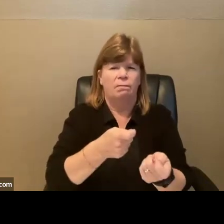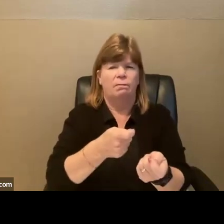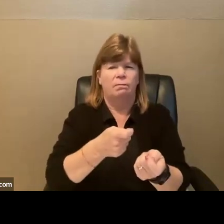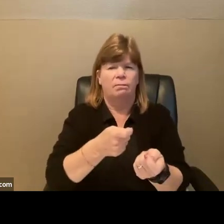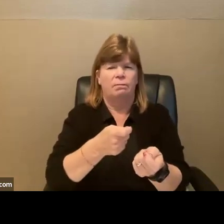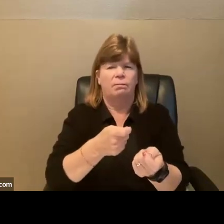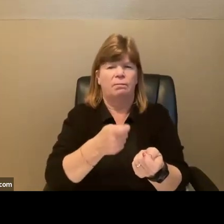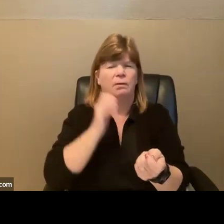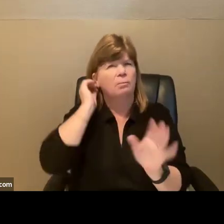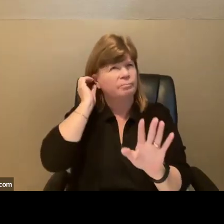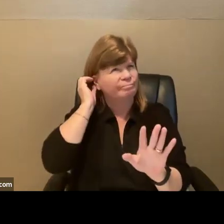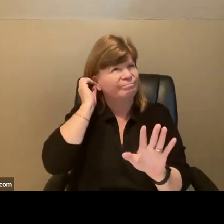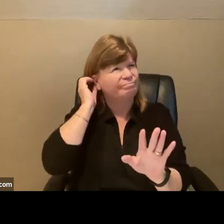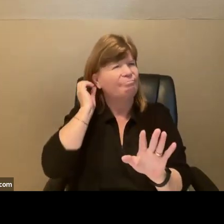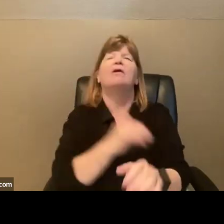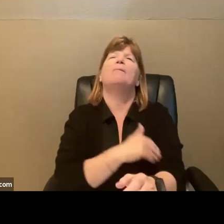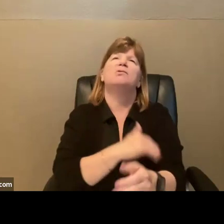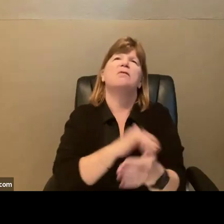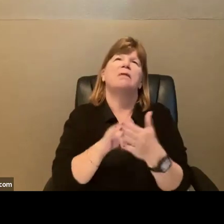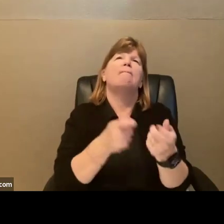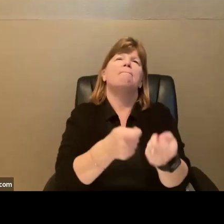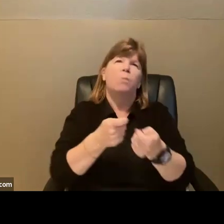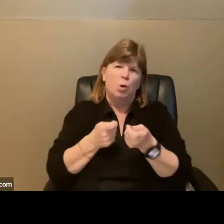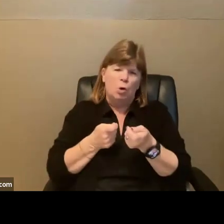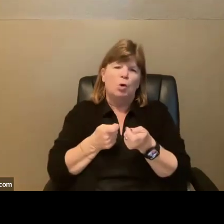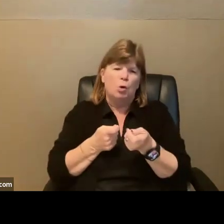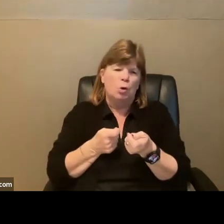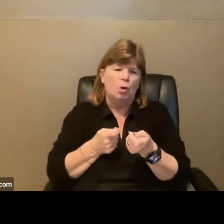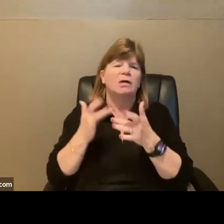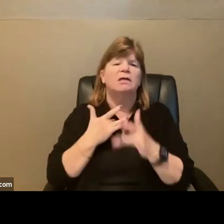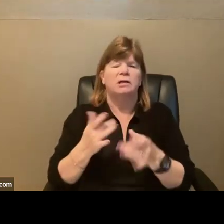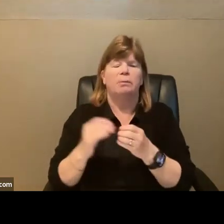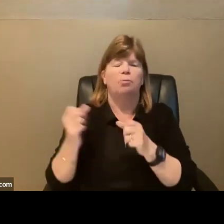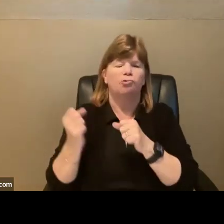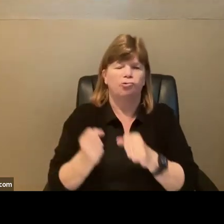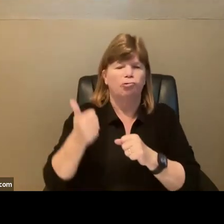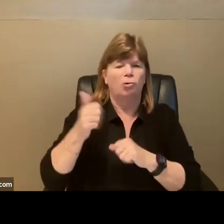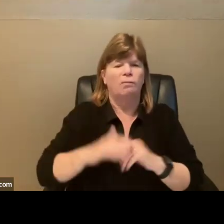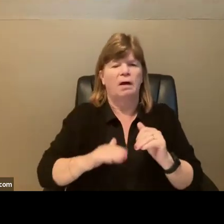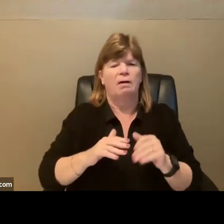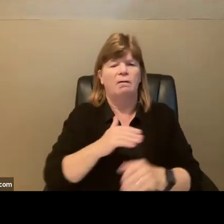que tiran hacia ti, son generalmente un poco más fuertes que los músculos que alejan las cosas.